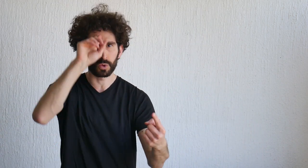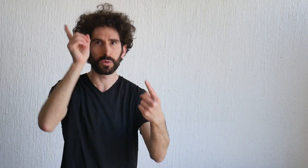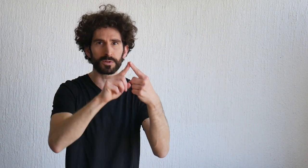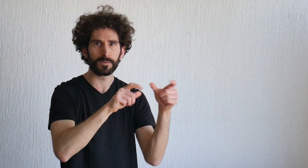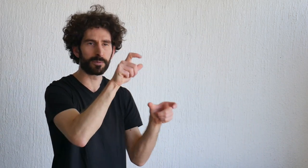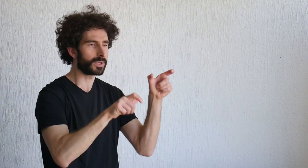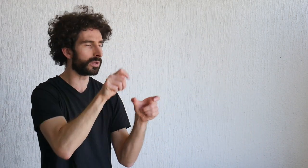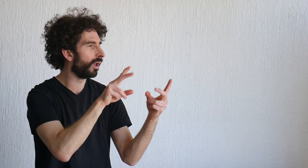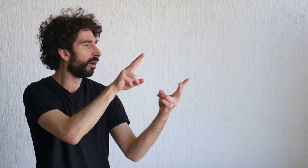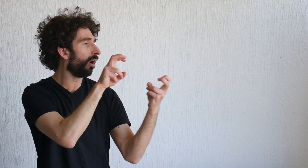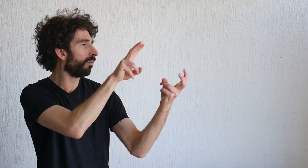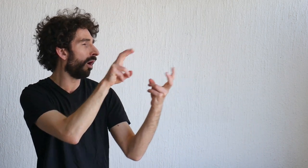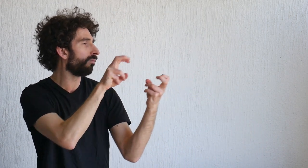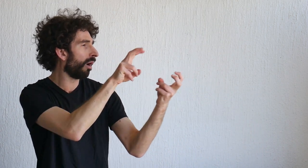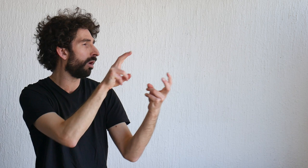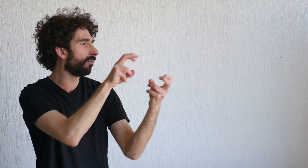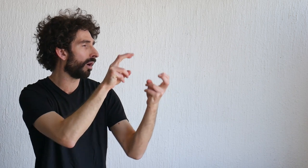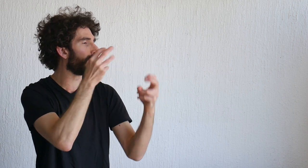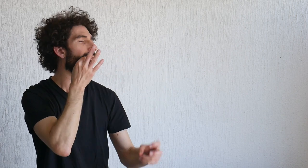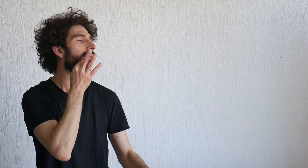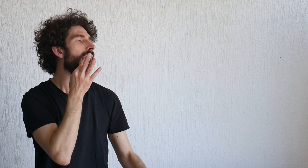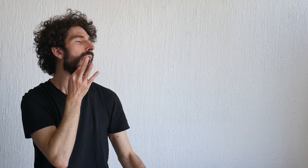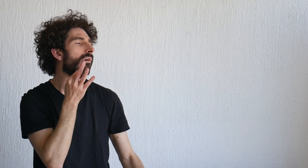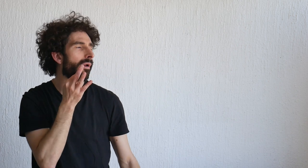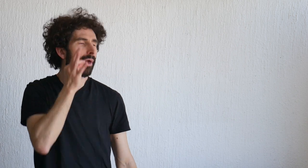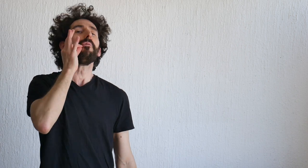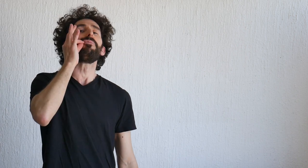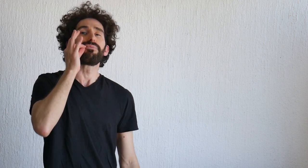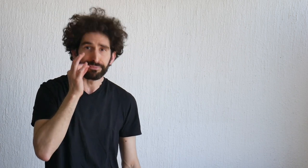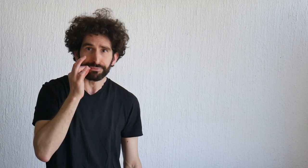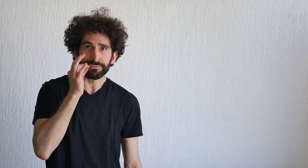pour attirer l'attention des gens. *Aspire sa bave*